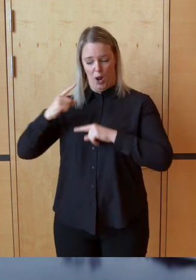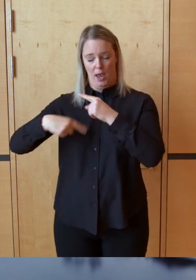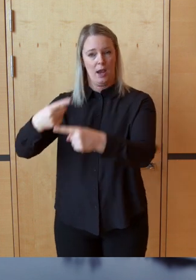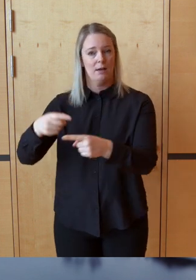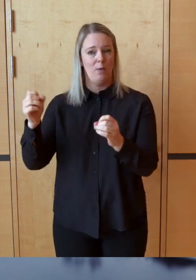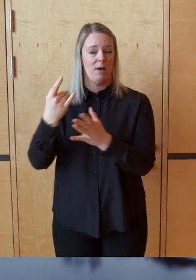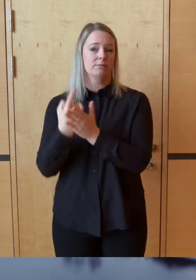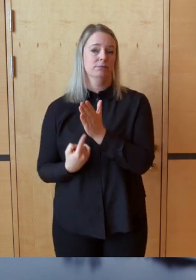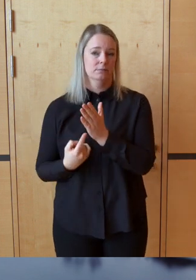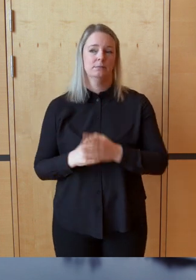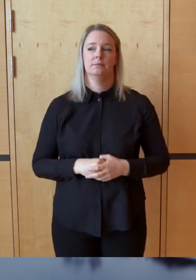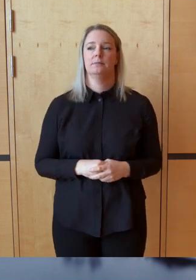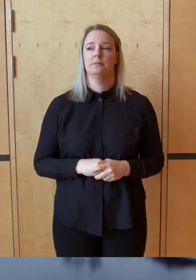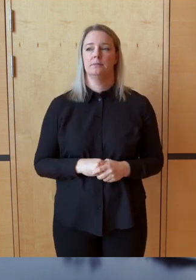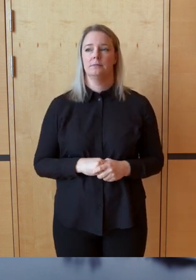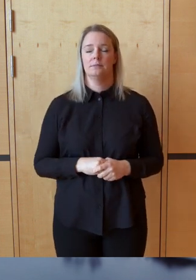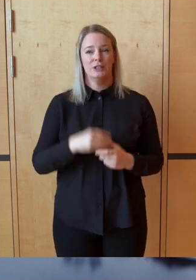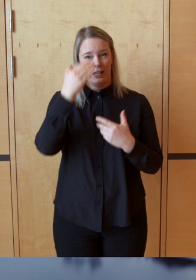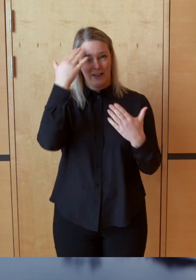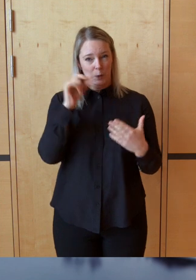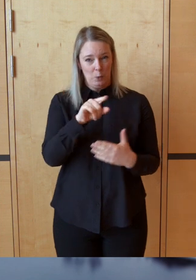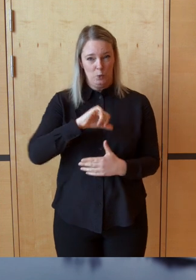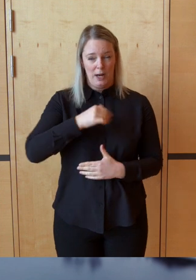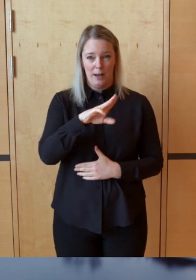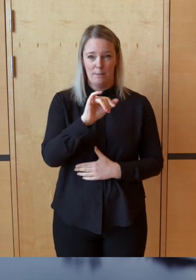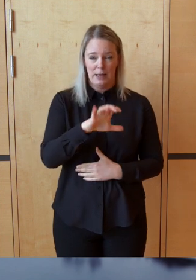Du är Jag vet inte om du själv vill jämföra dig med